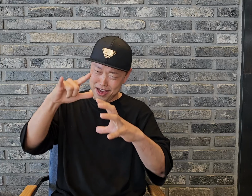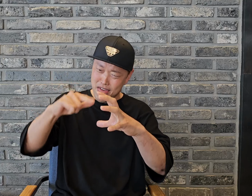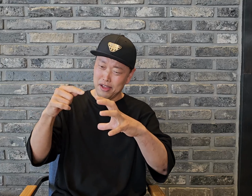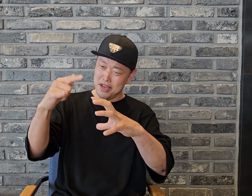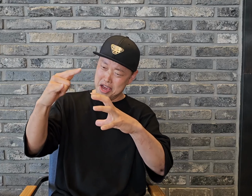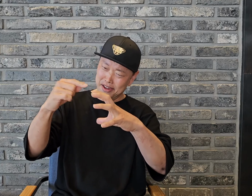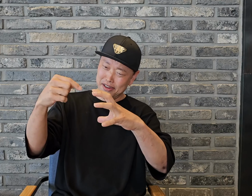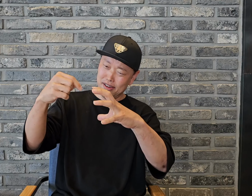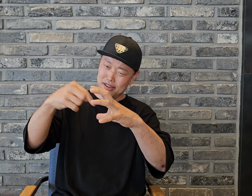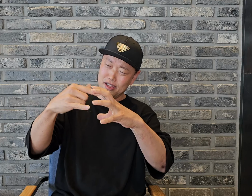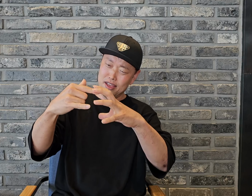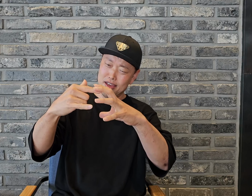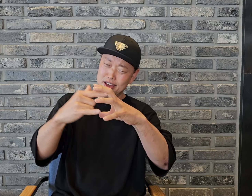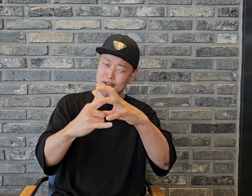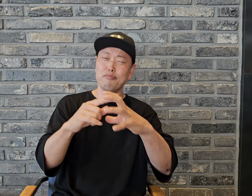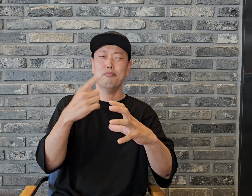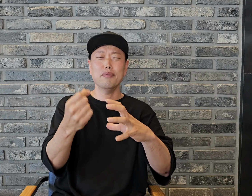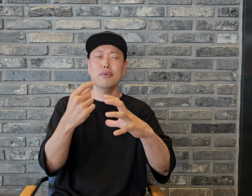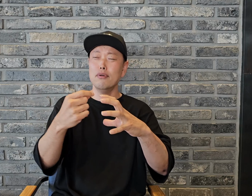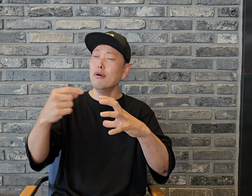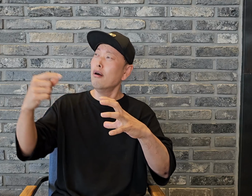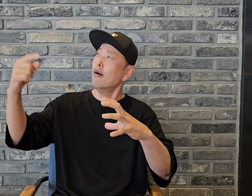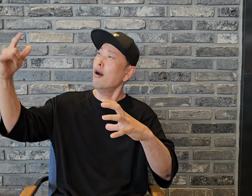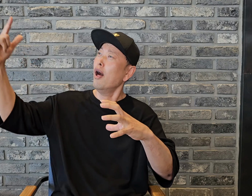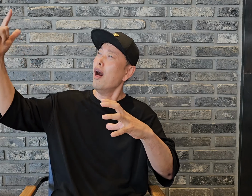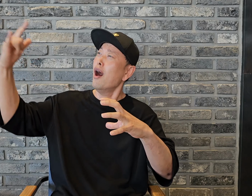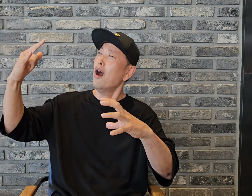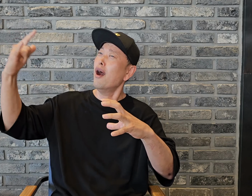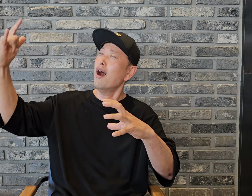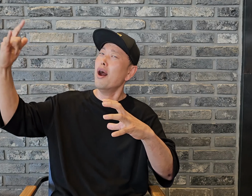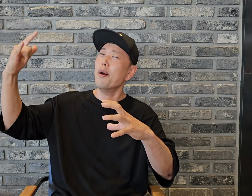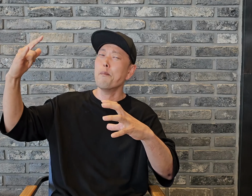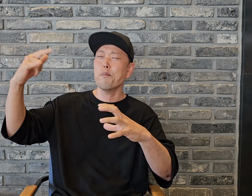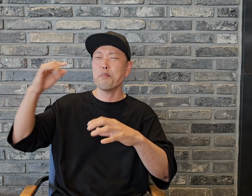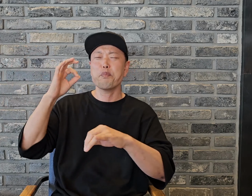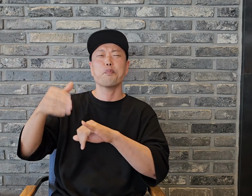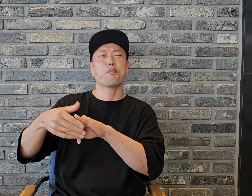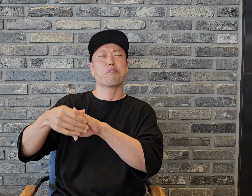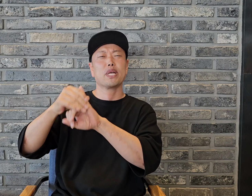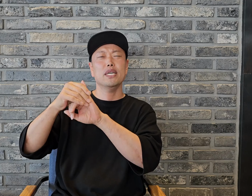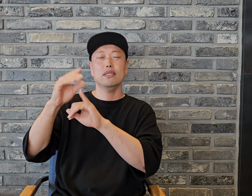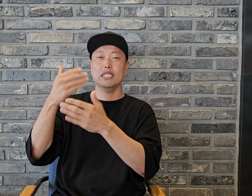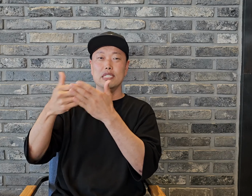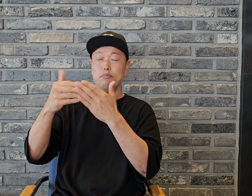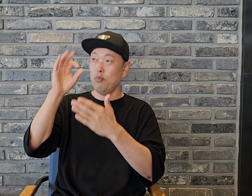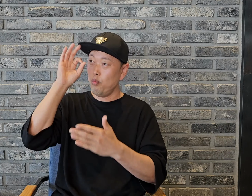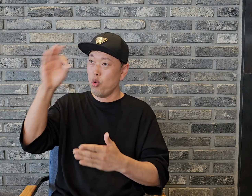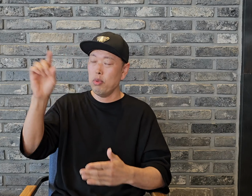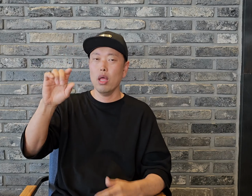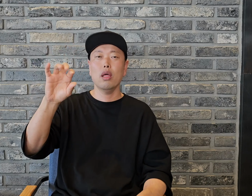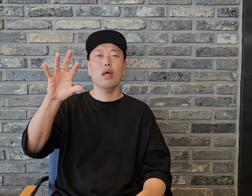Aus meiner Sicht soll dies dazu führen, dass Sonnenlicht auf die Erde gelangt, aber das scheint keinen Sinn zu ergeben. Wenn Sie sich das Bild der Sonne ansehen,